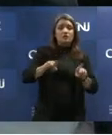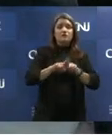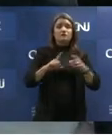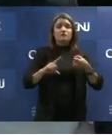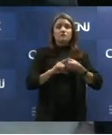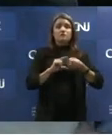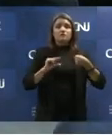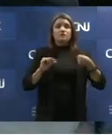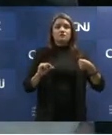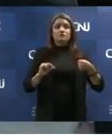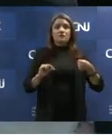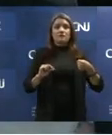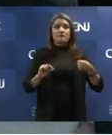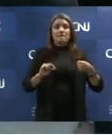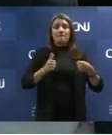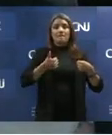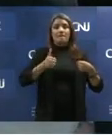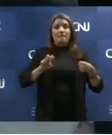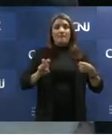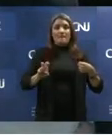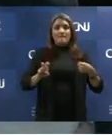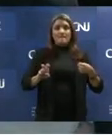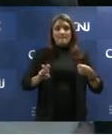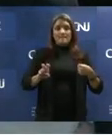décimo quinto 15, caput, parágrafo 1º.